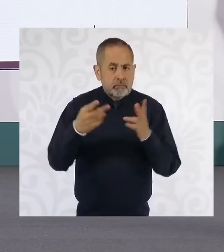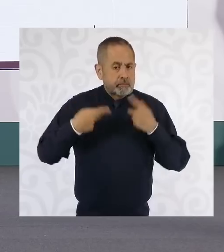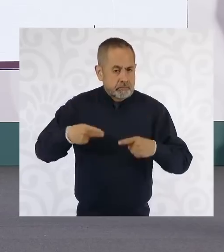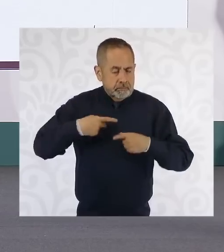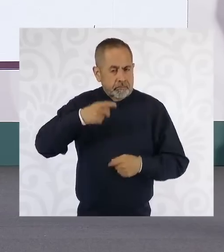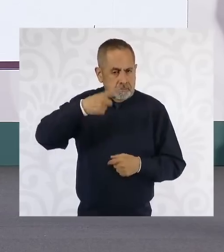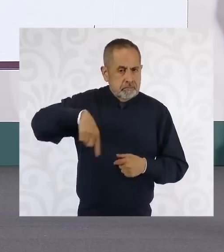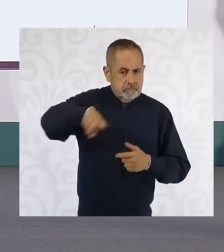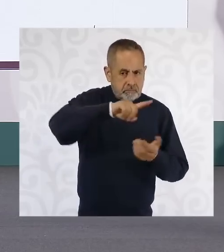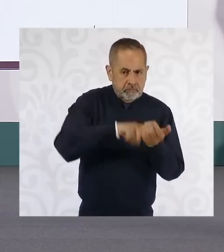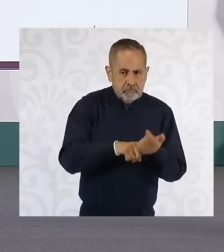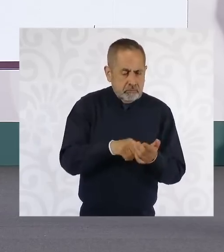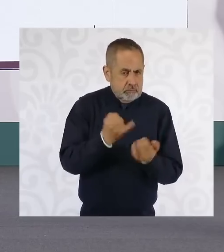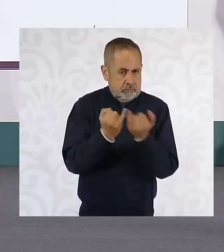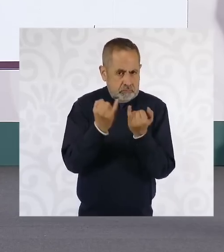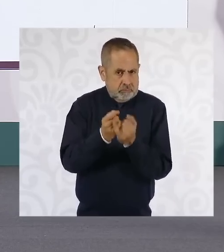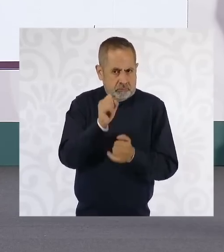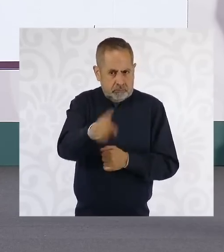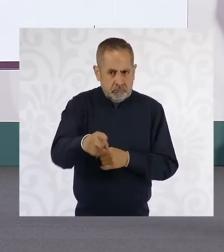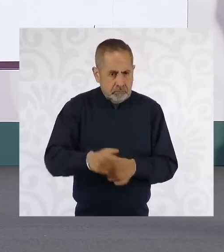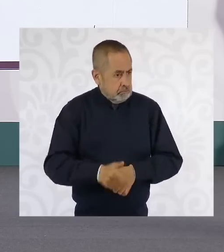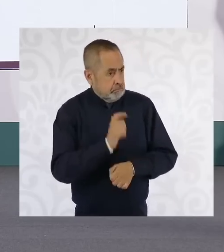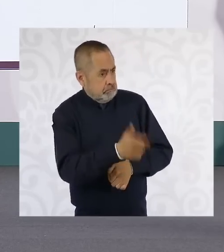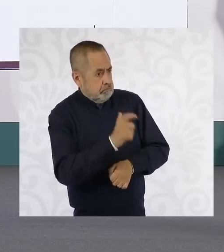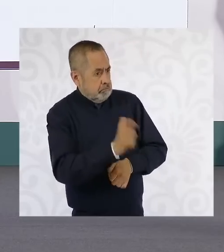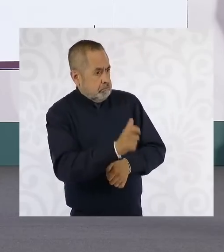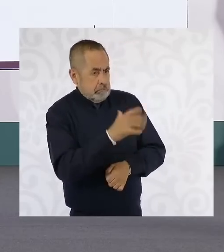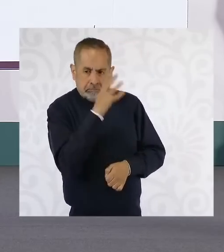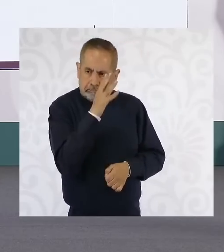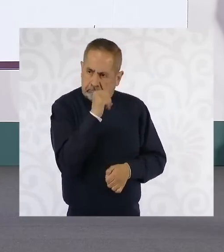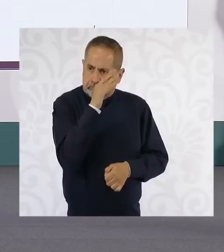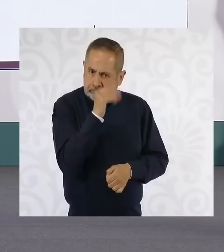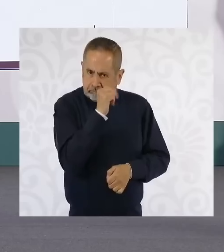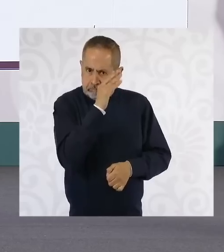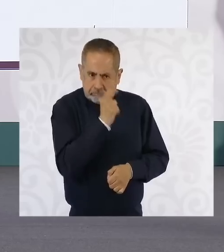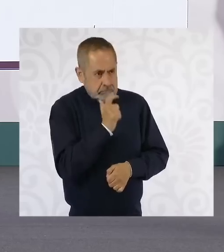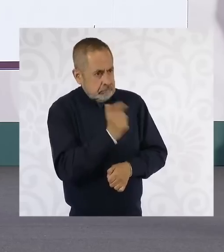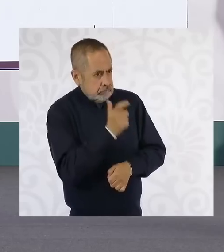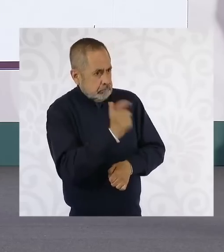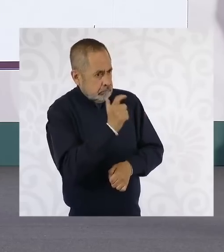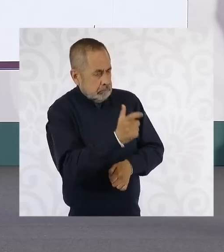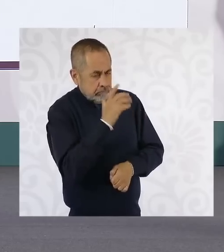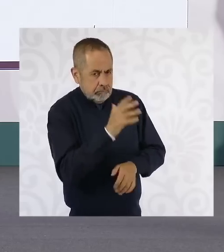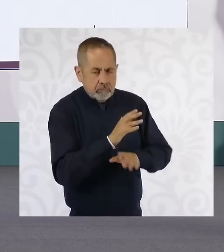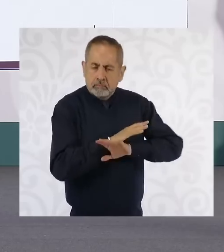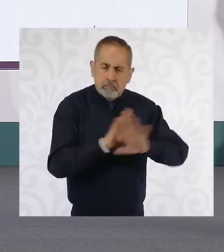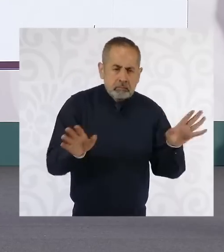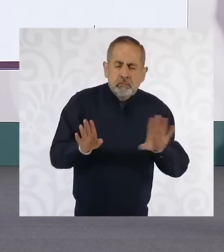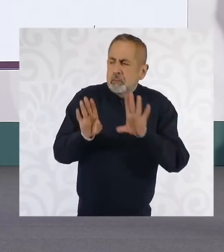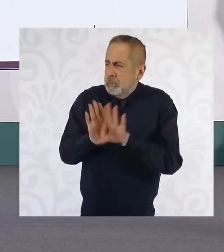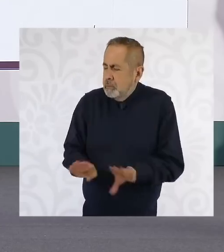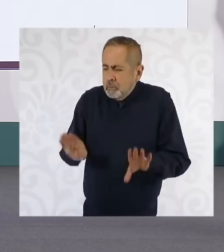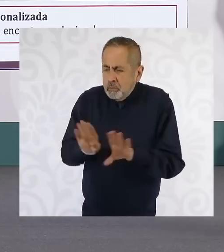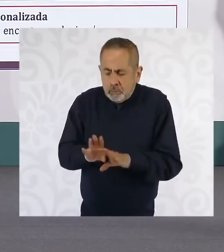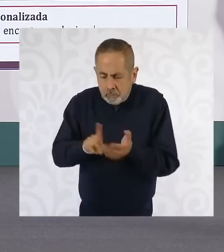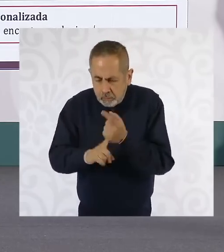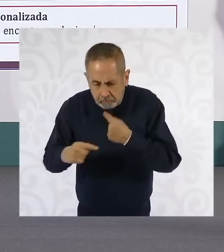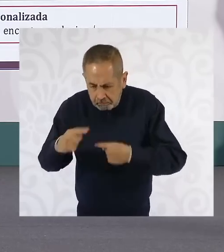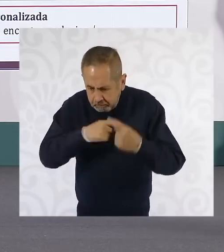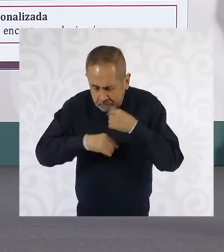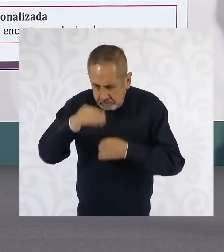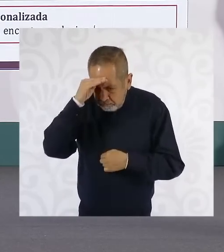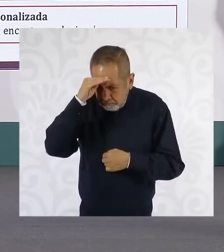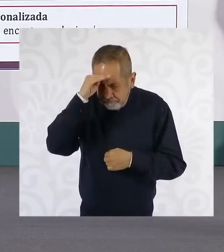que tienen esta característica de no bajar sino subir entonces qué hemos hecho al respecto bueno